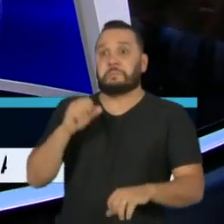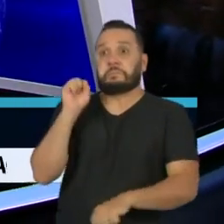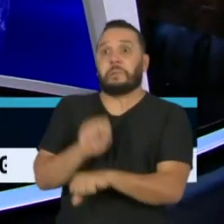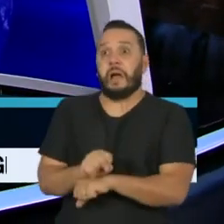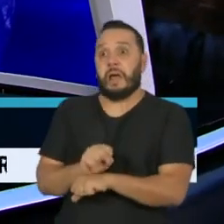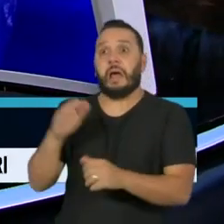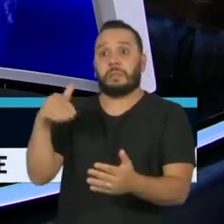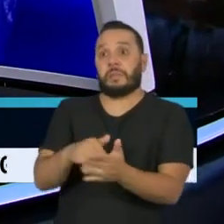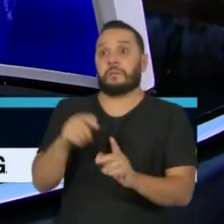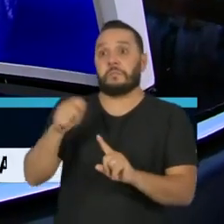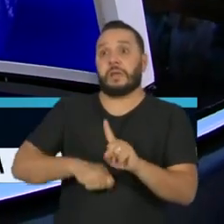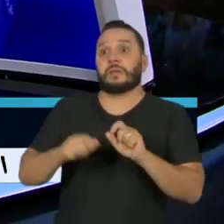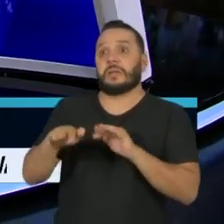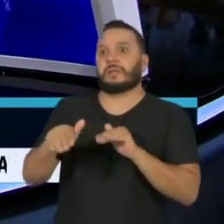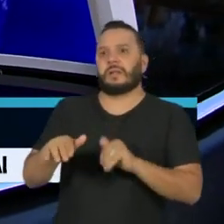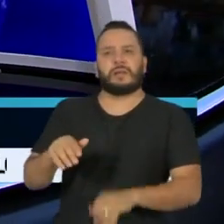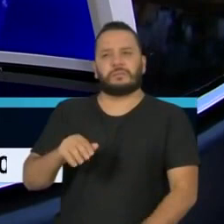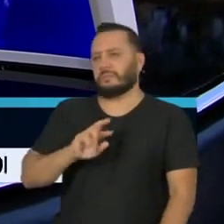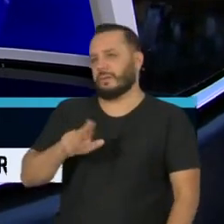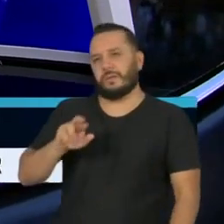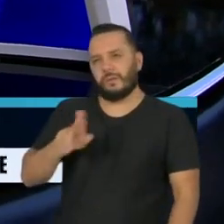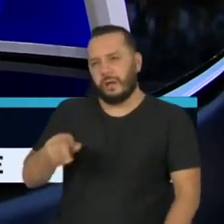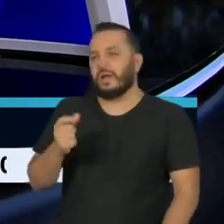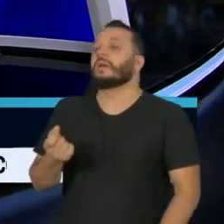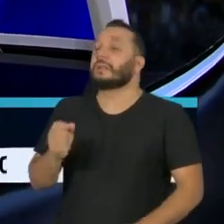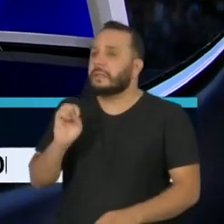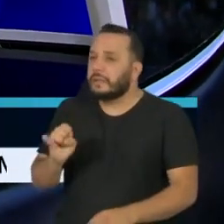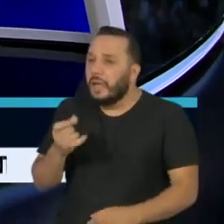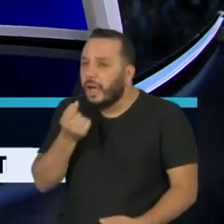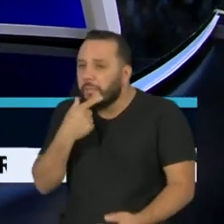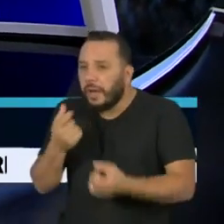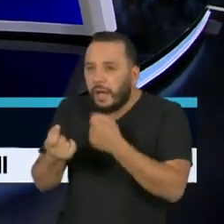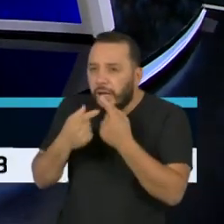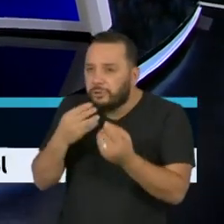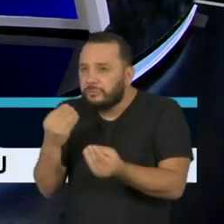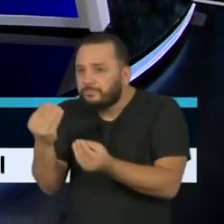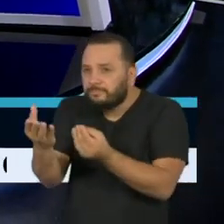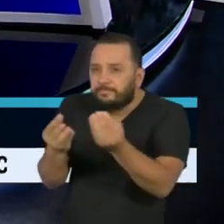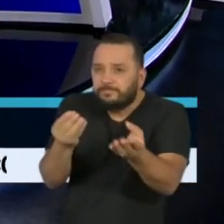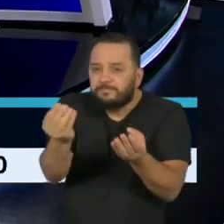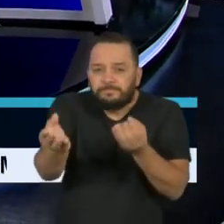Esse tipo de medida com essas medicações vai nos ajudar a abreviar esse tempo e levar